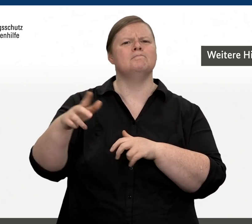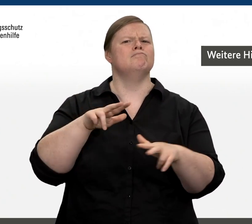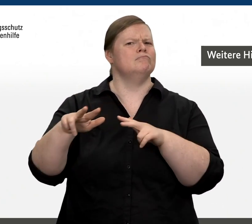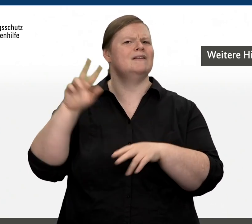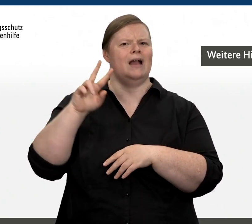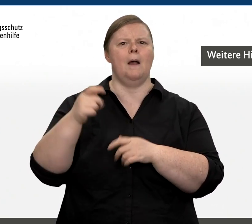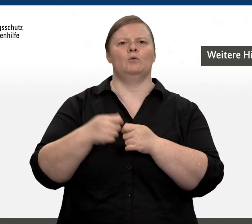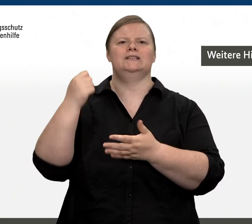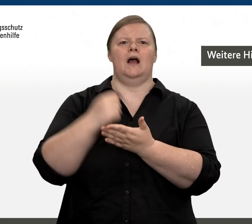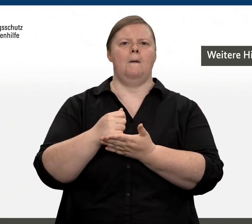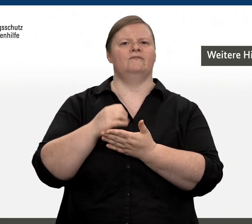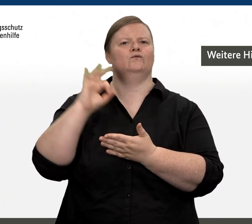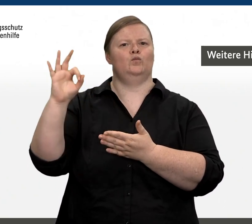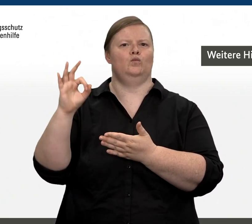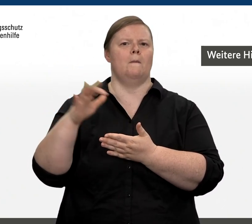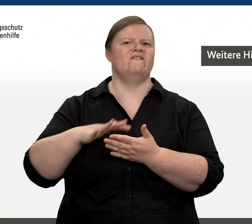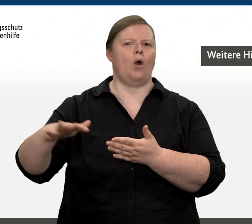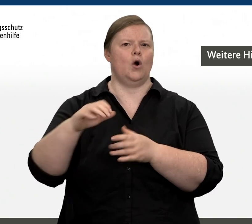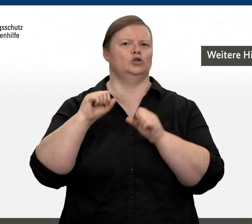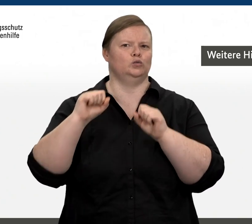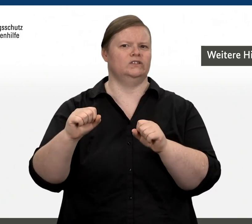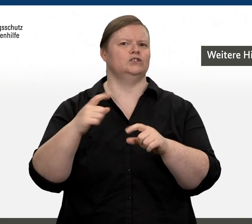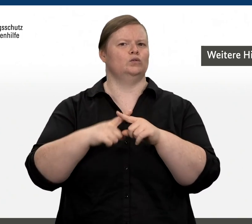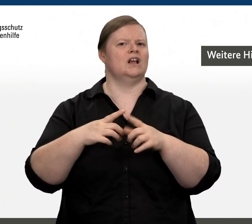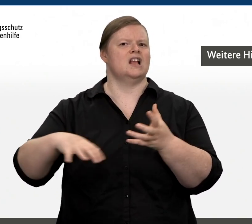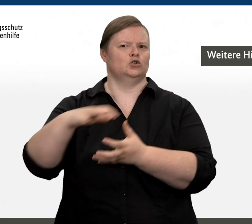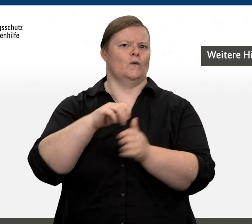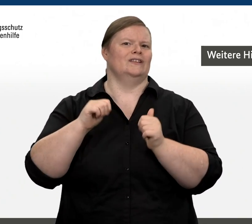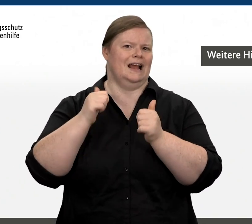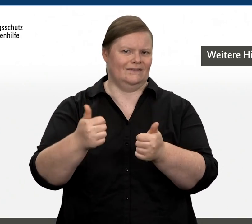Bundesamtes für Bevölkerungsschutz und Katastrophenhilfe